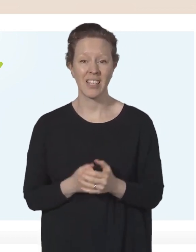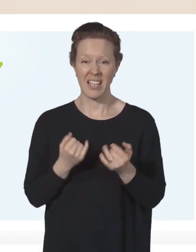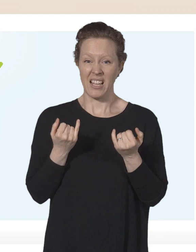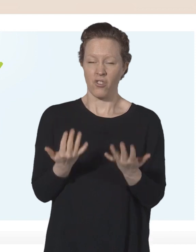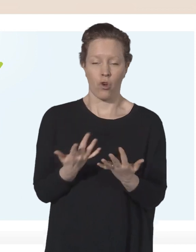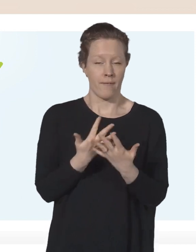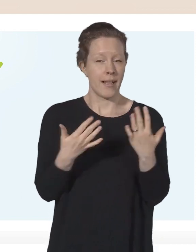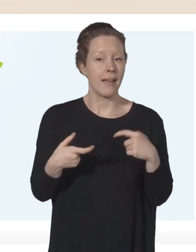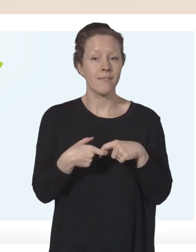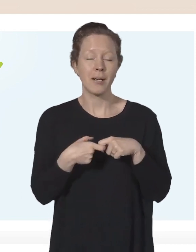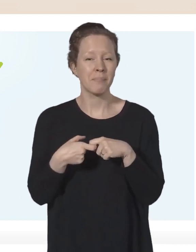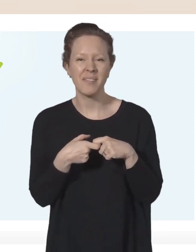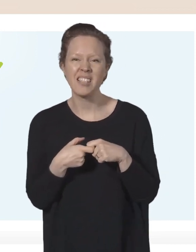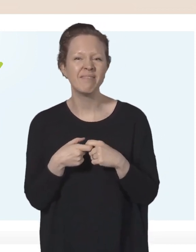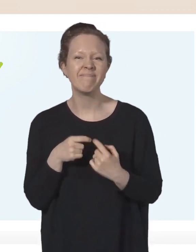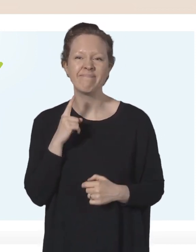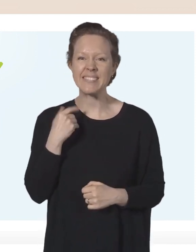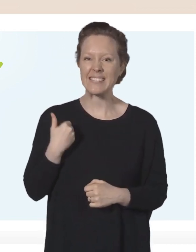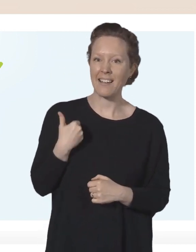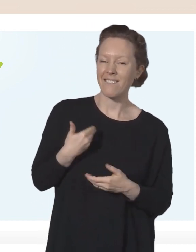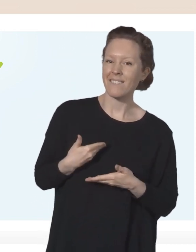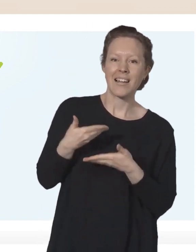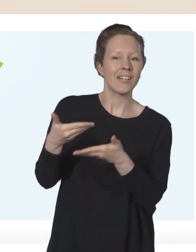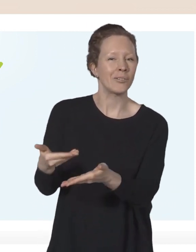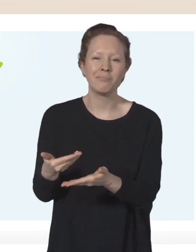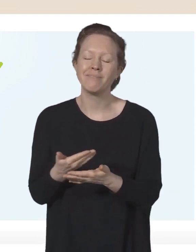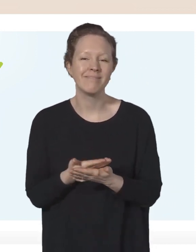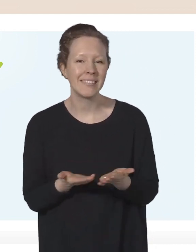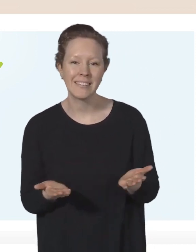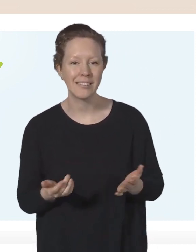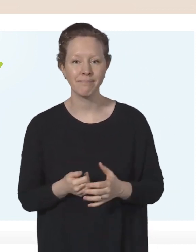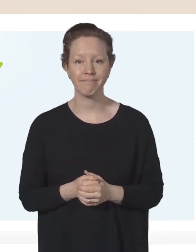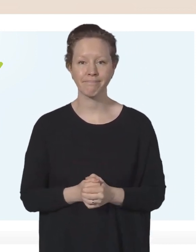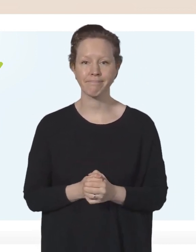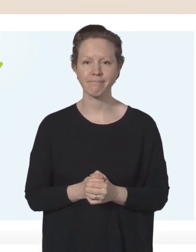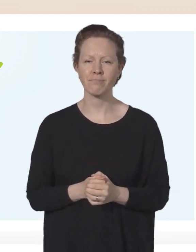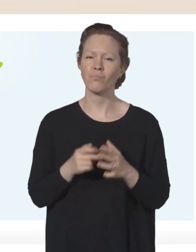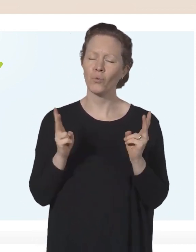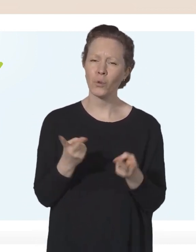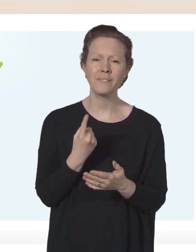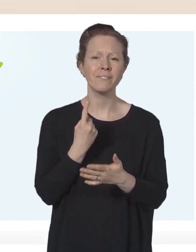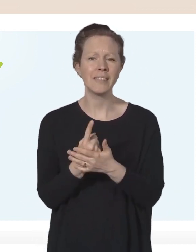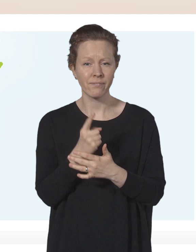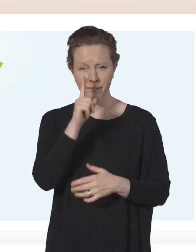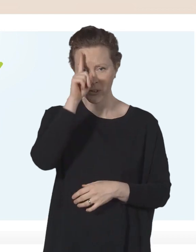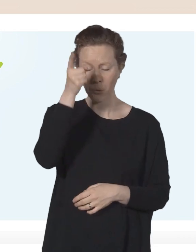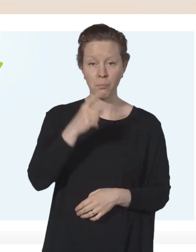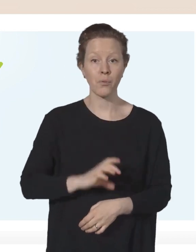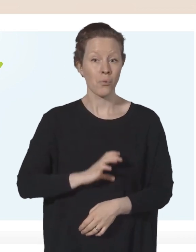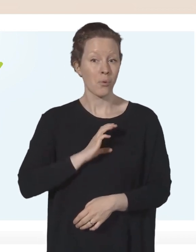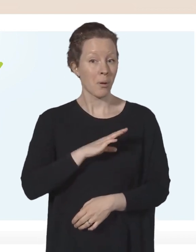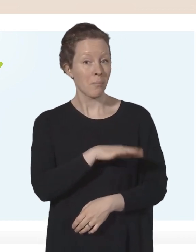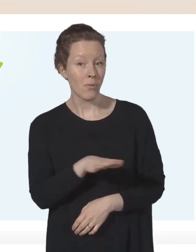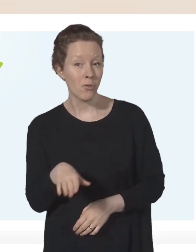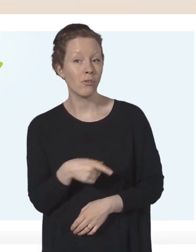Nu känner familjerna sig inte alltid välkomna. Det är dessutom viktigt att förstå att också codabarn -